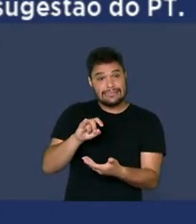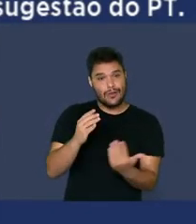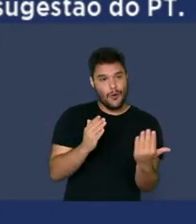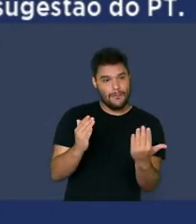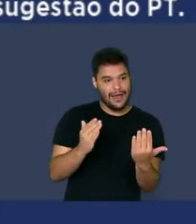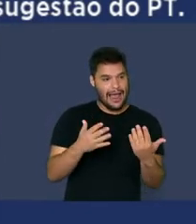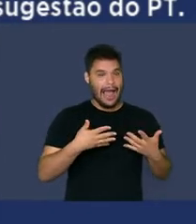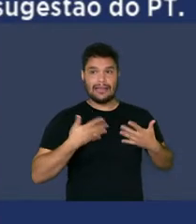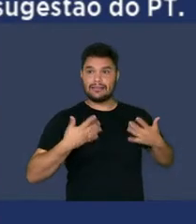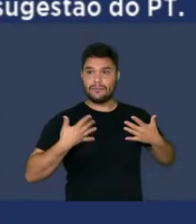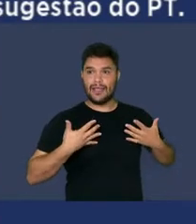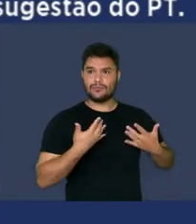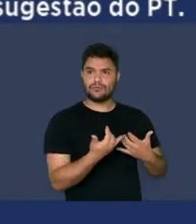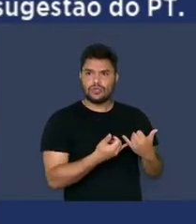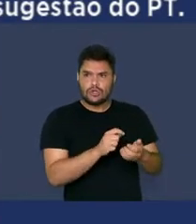QUILO DE ARROZ COM UM SETOR DE ENTRETENIMENTO DE JOGOS, A